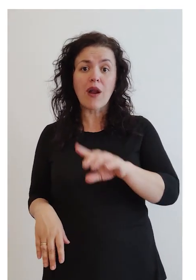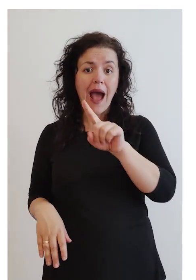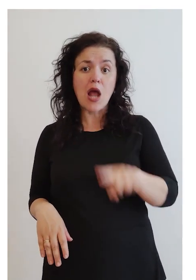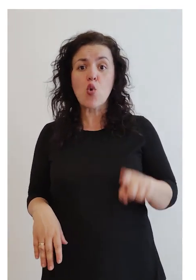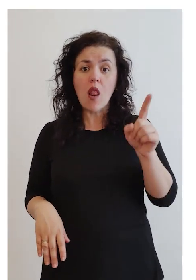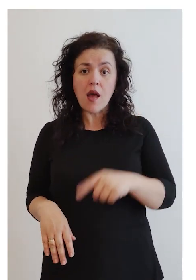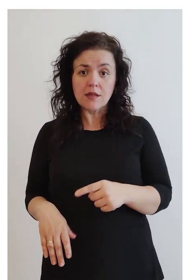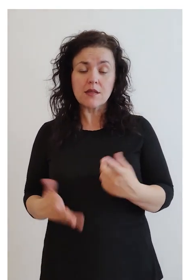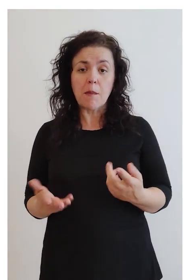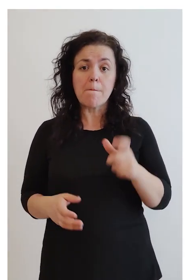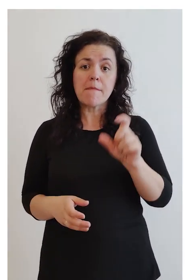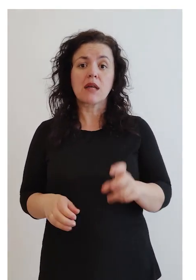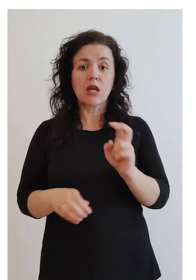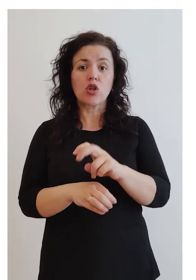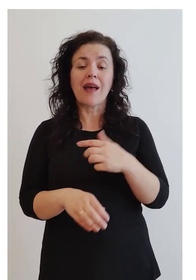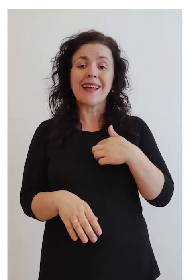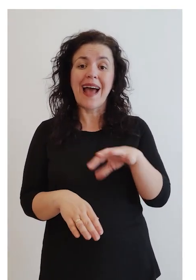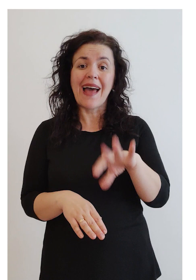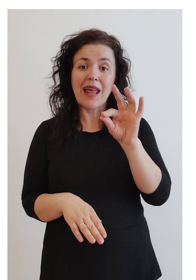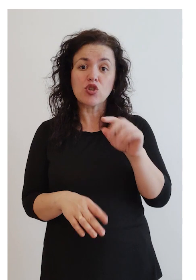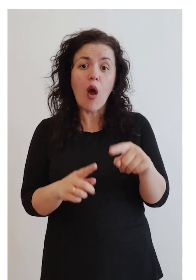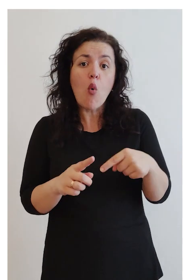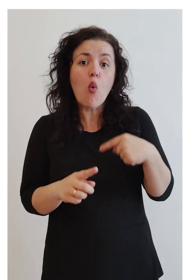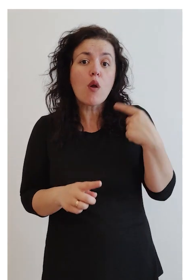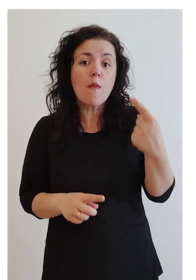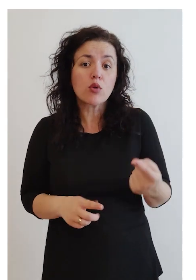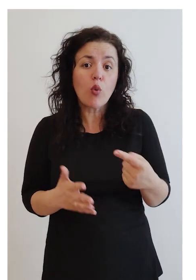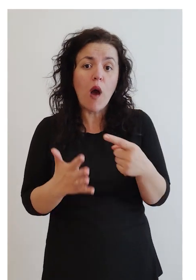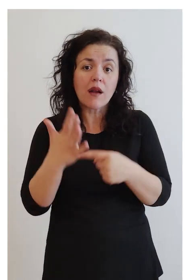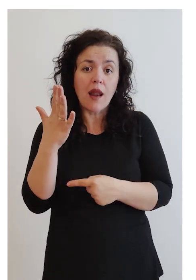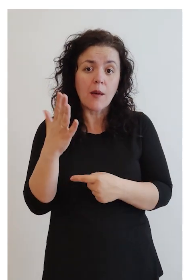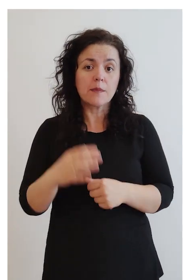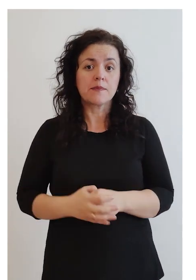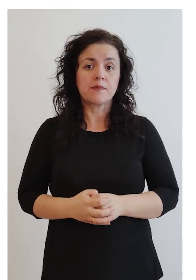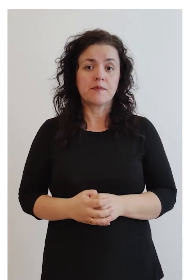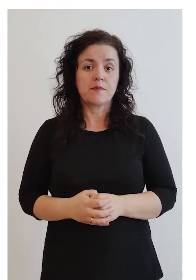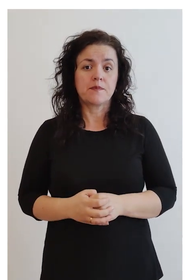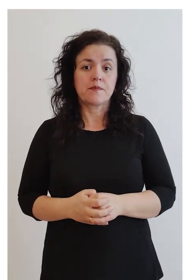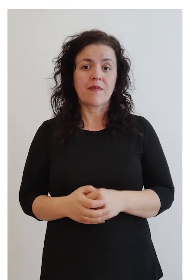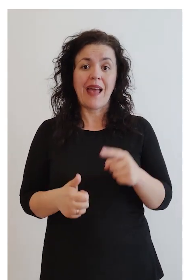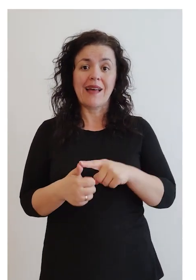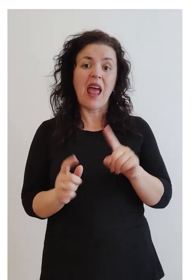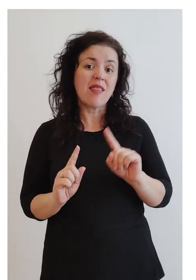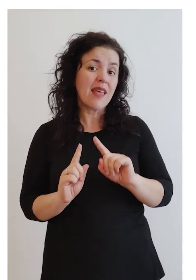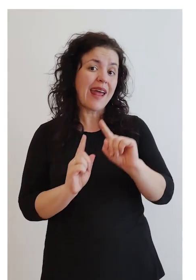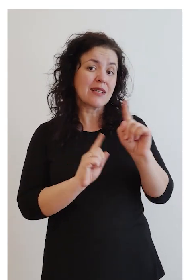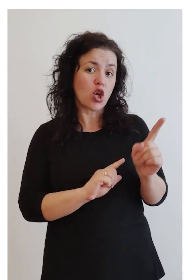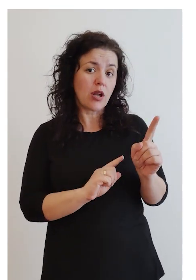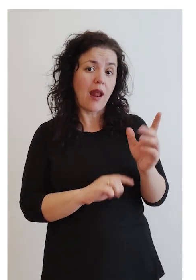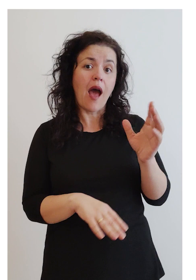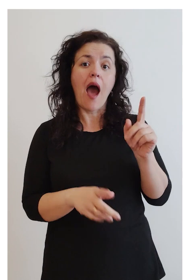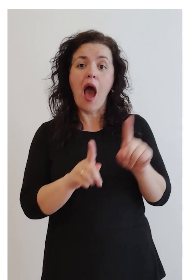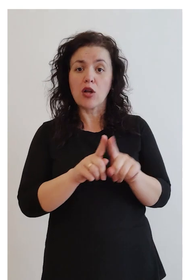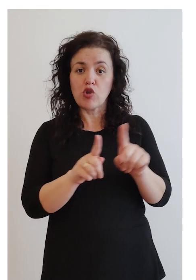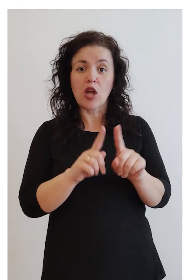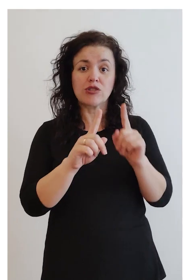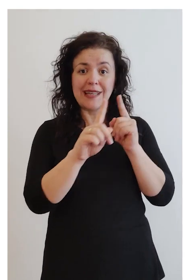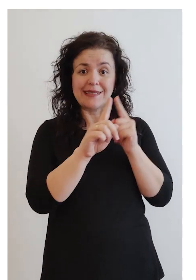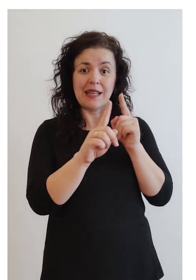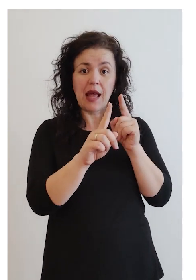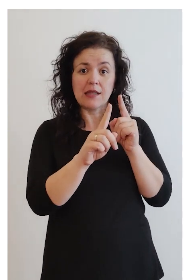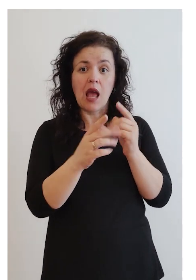Redirecționarea către aceeași destinație, cât mai curând posibil, în condiții comparabile.